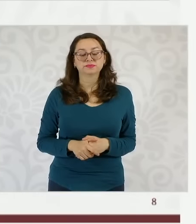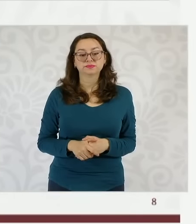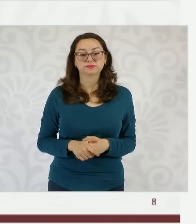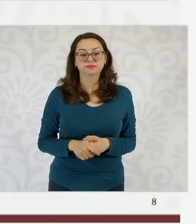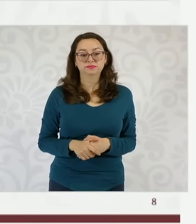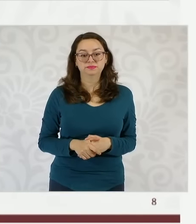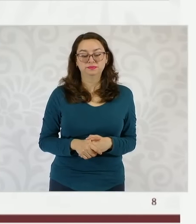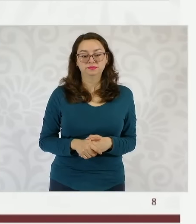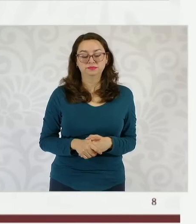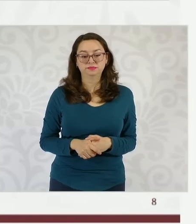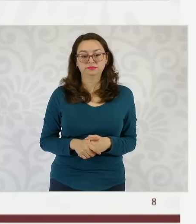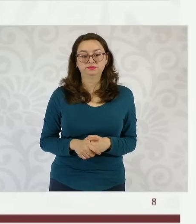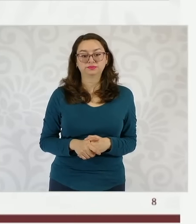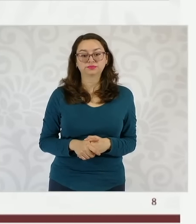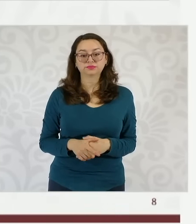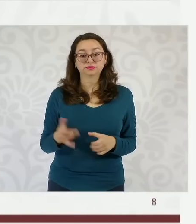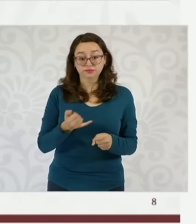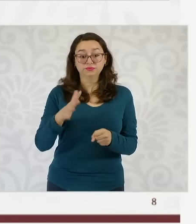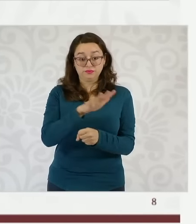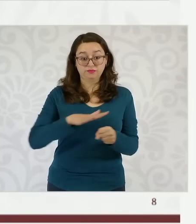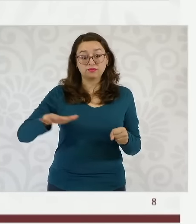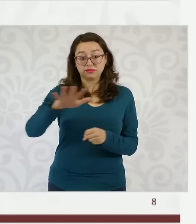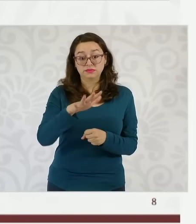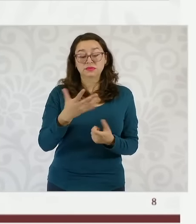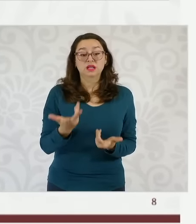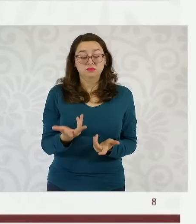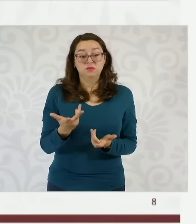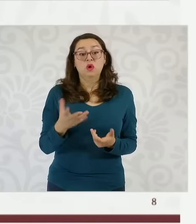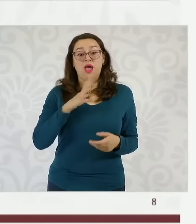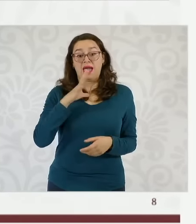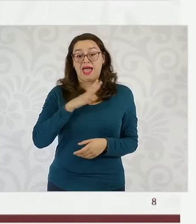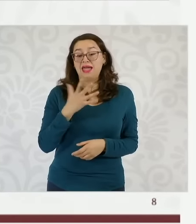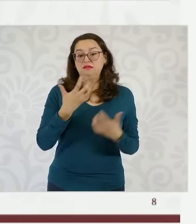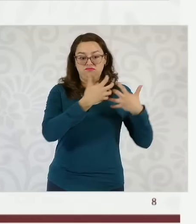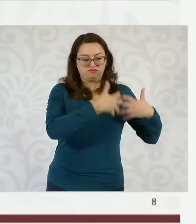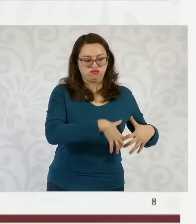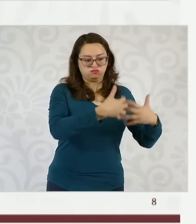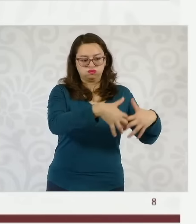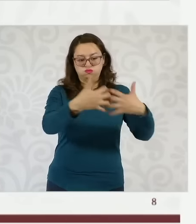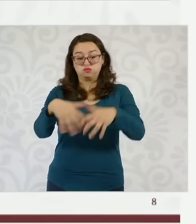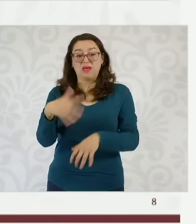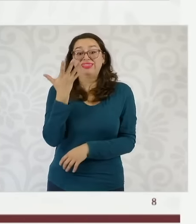a lo largo del ismo se cuenta con 10 pueblos de desarrollo para el bienestar cuatro en el